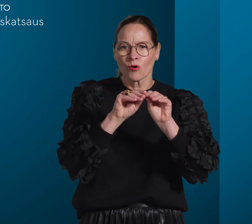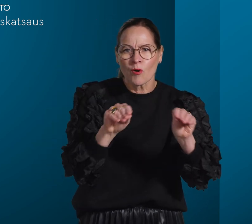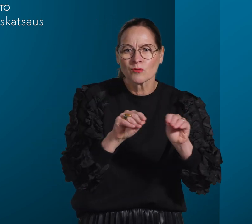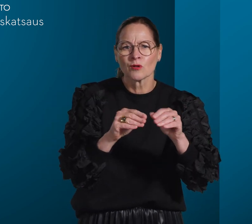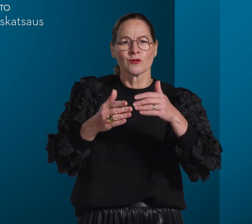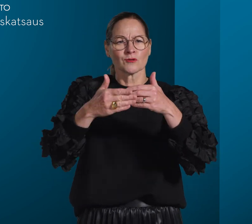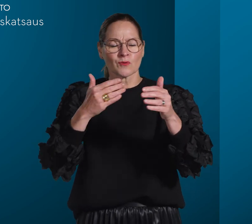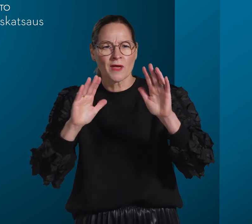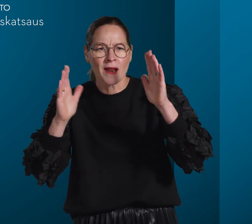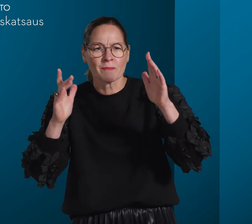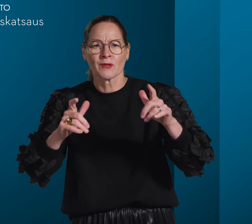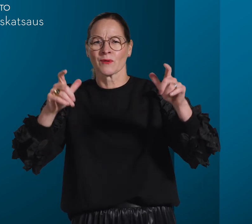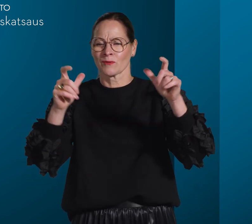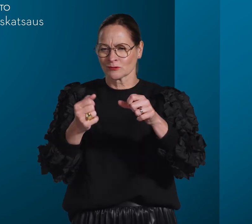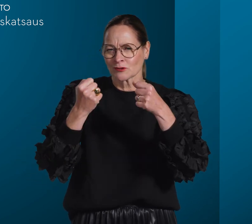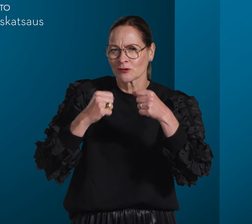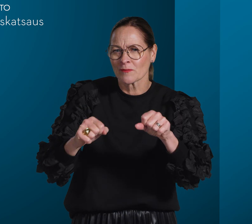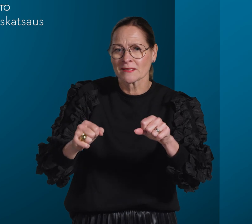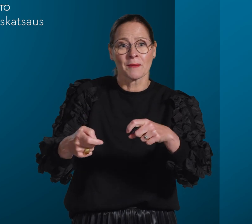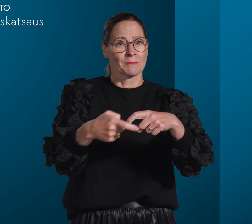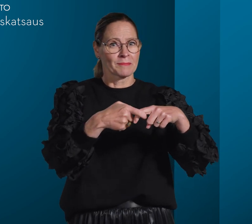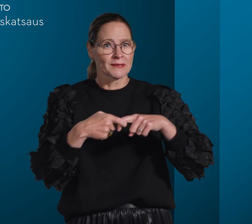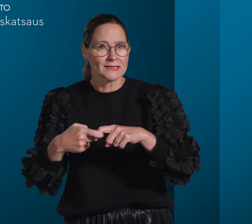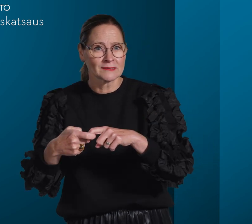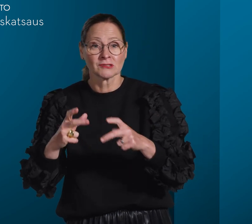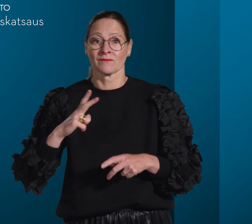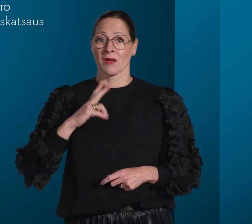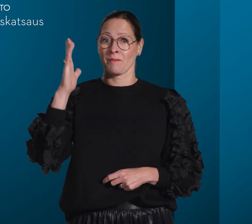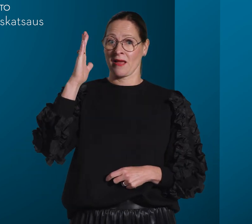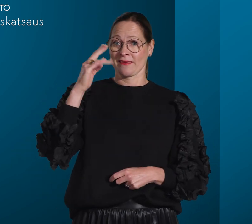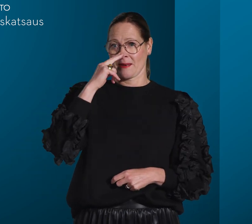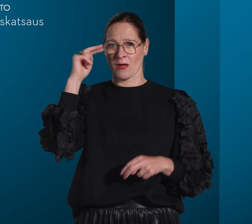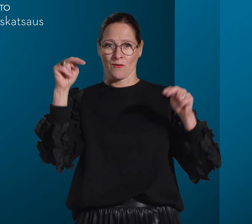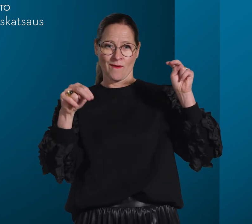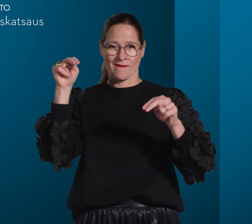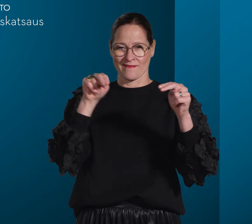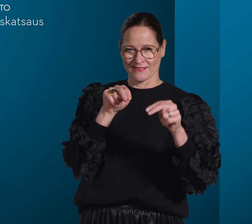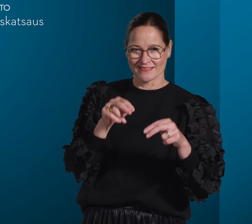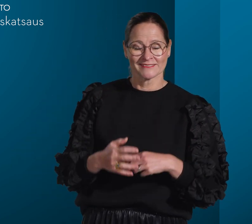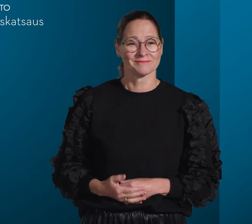koulutuksen, työelämän, yhdistystoiminnan, perheen sekä vapaa-ajan näkökulmista.